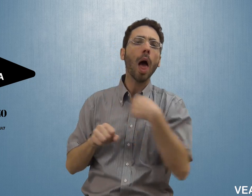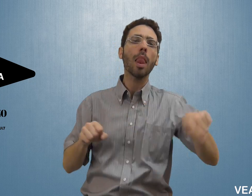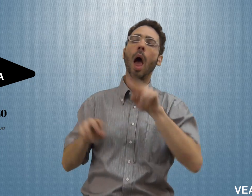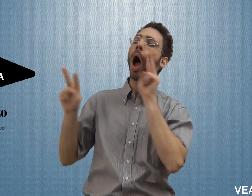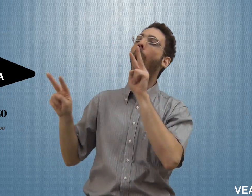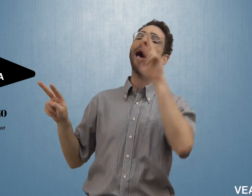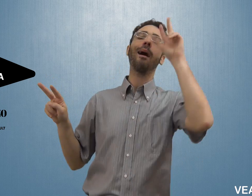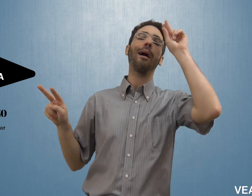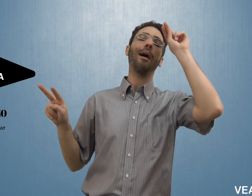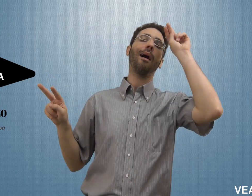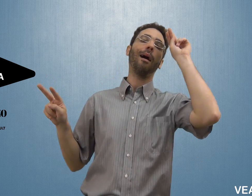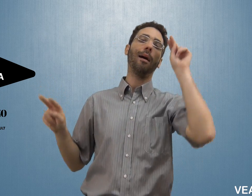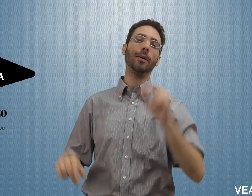per scoprire questo artista conosciuto in tutto il mondo.